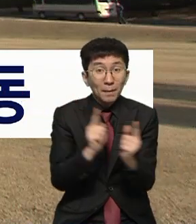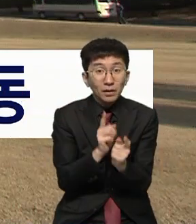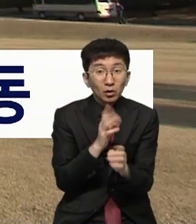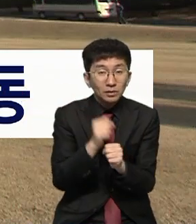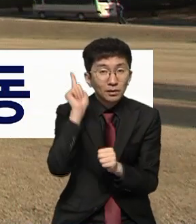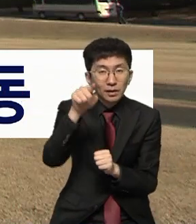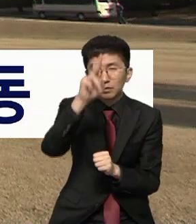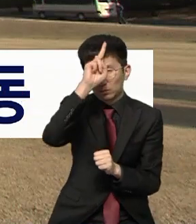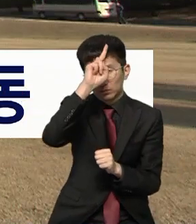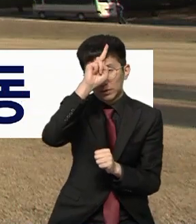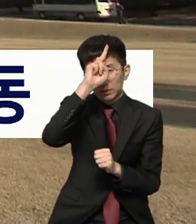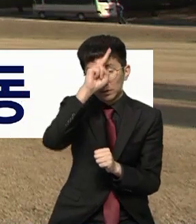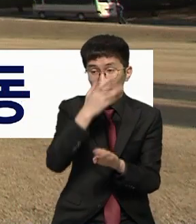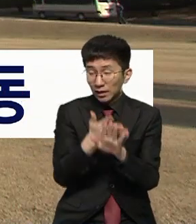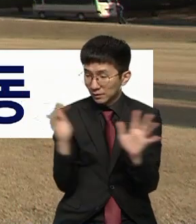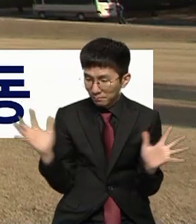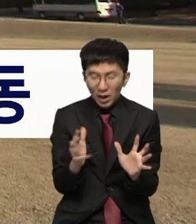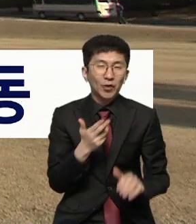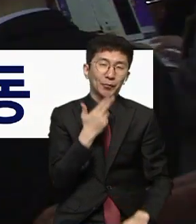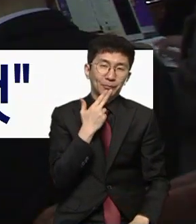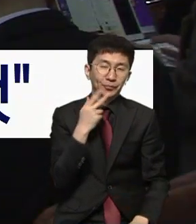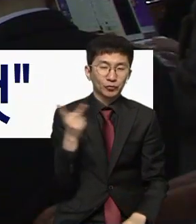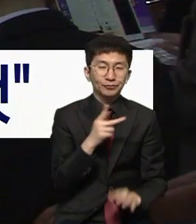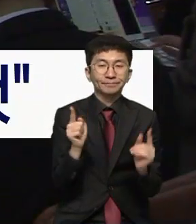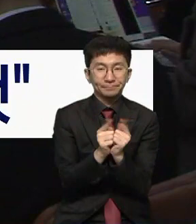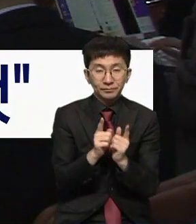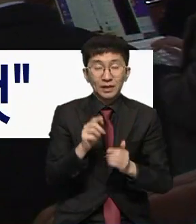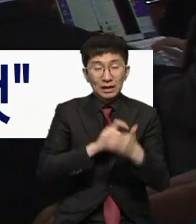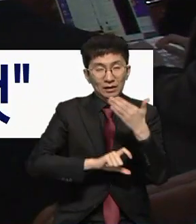없이 오찬 회동합니다. 윤 당선인 측은 회동 의제 가운데 이명박